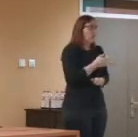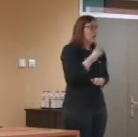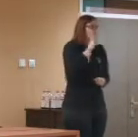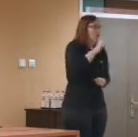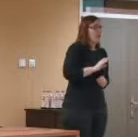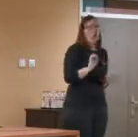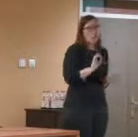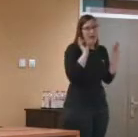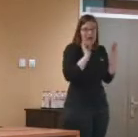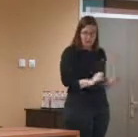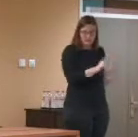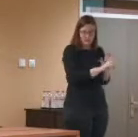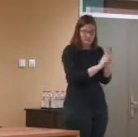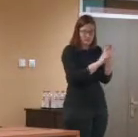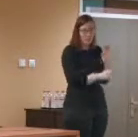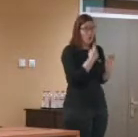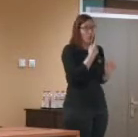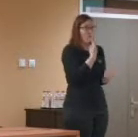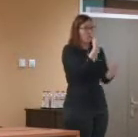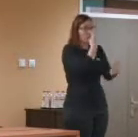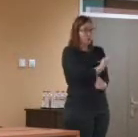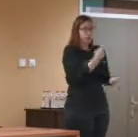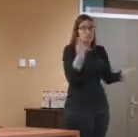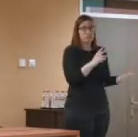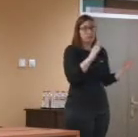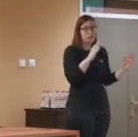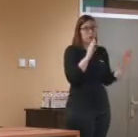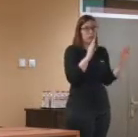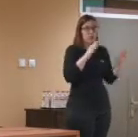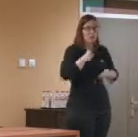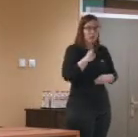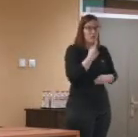estarían desviando parte de los beneficios para financiar las campañas